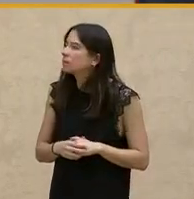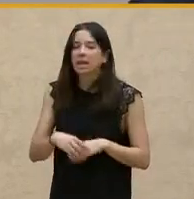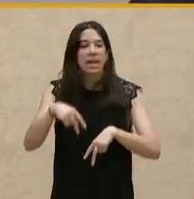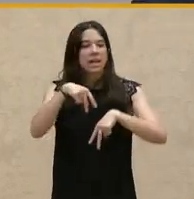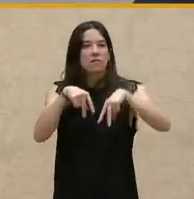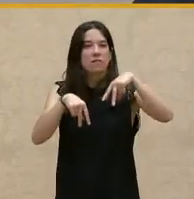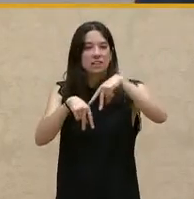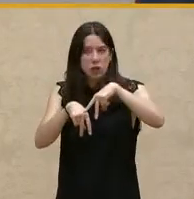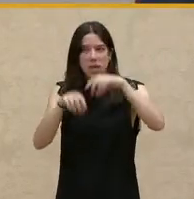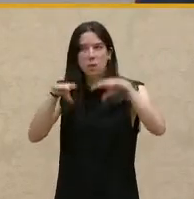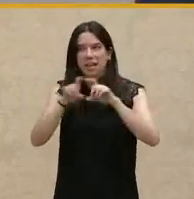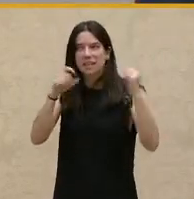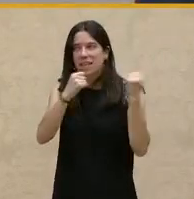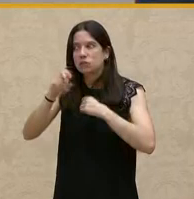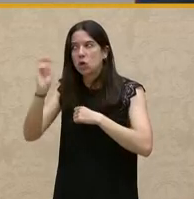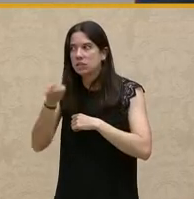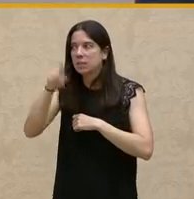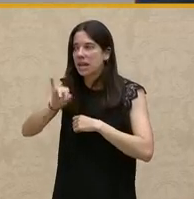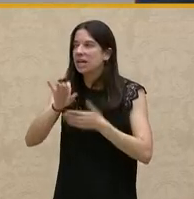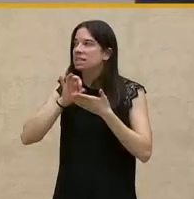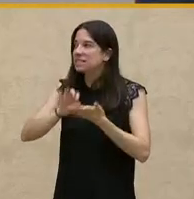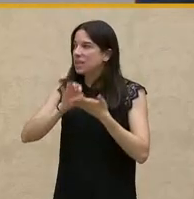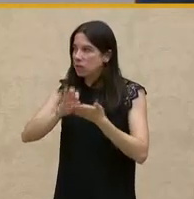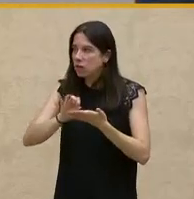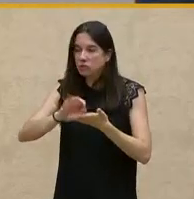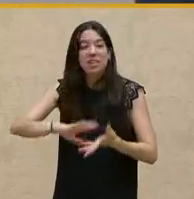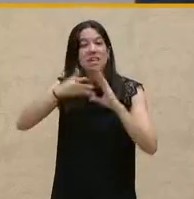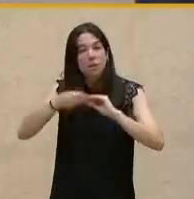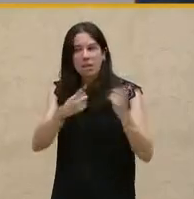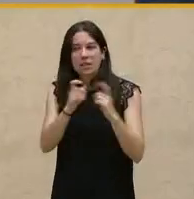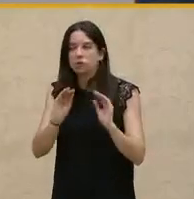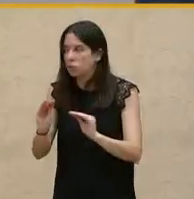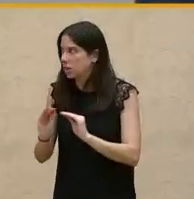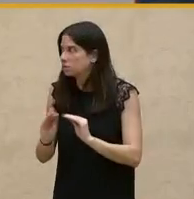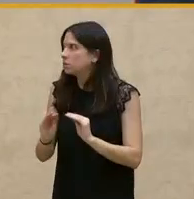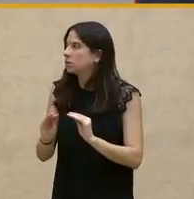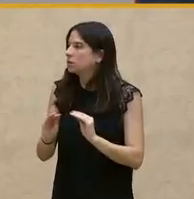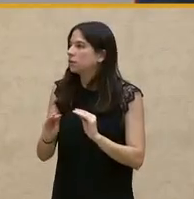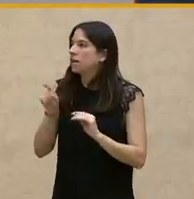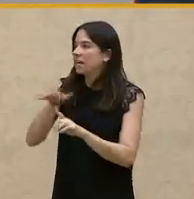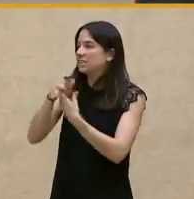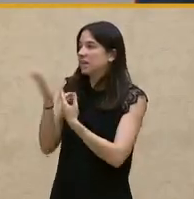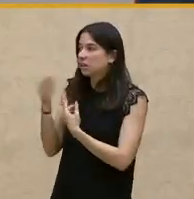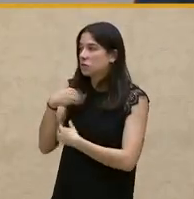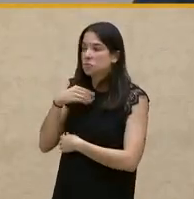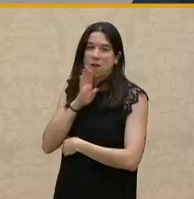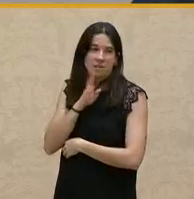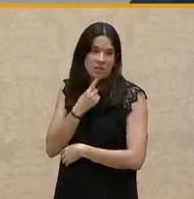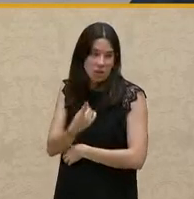FESOCE, servicios adaptados a sus necesidades. En este caso lo que mencioné antes: intérpretes, guía